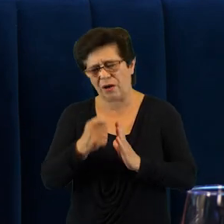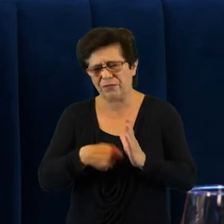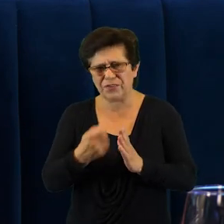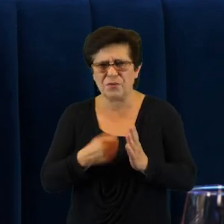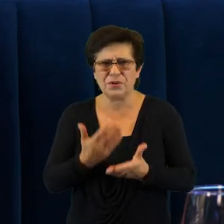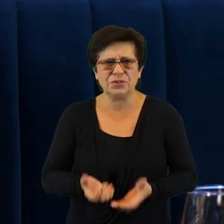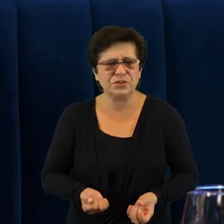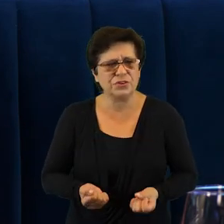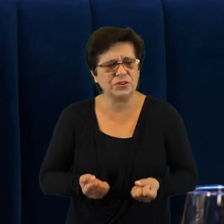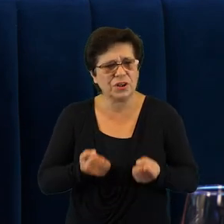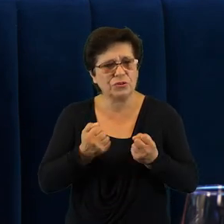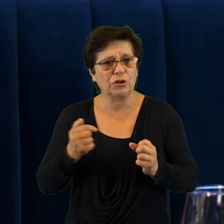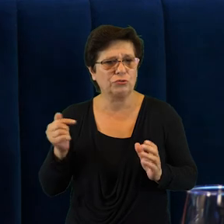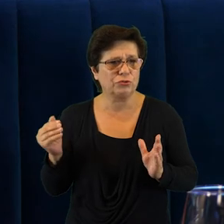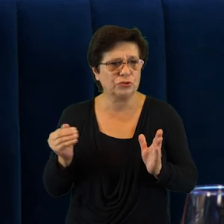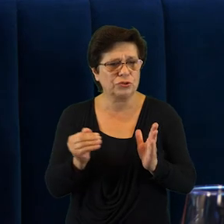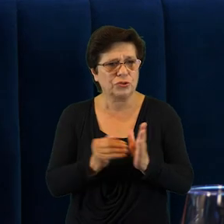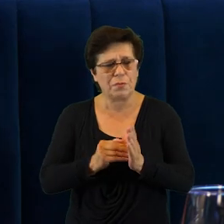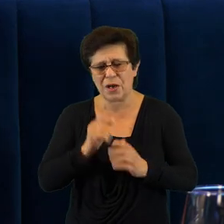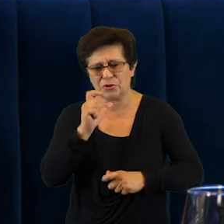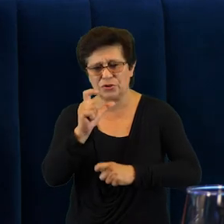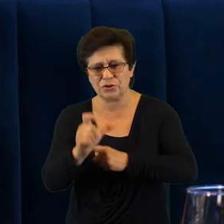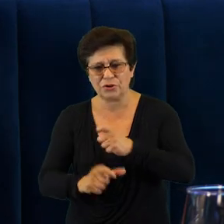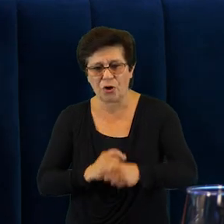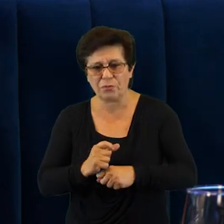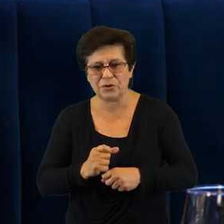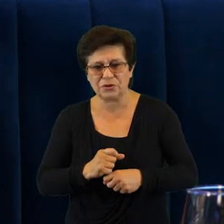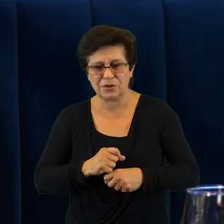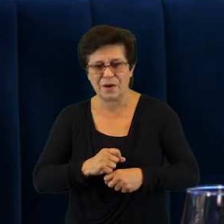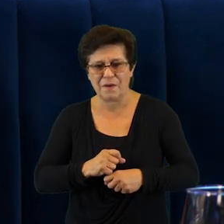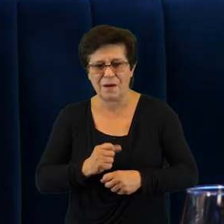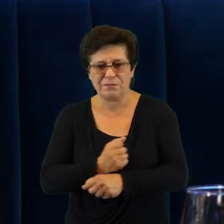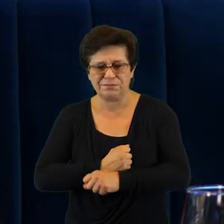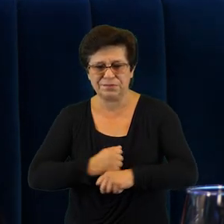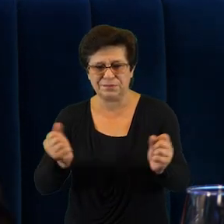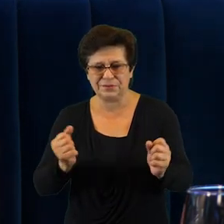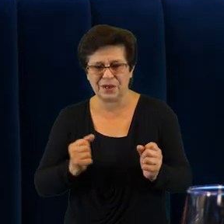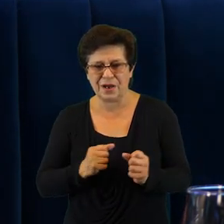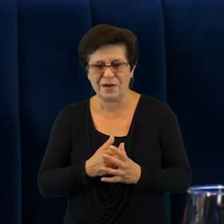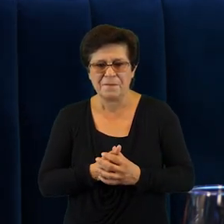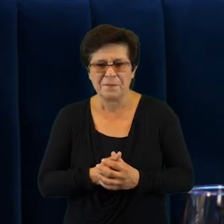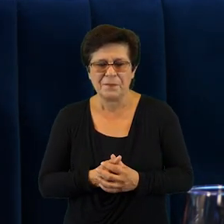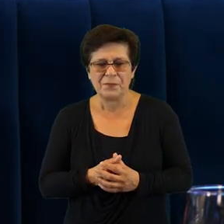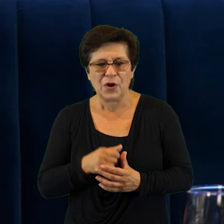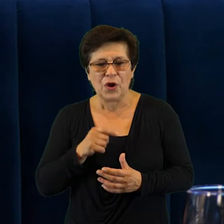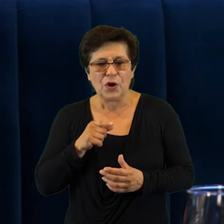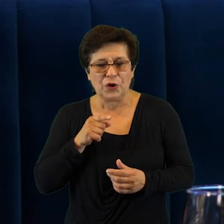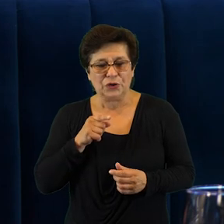należy zastosować coś, co nazywał "atrakcjonem". Więc teraz mój "atrakcjon" w tym momencie polega na tym,